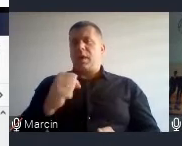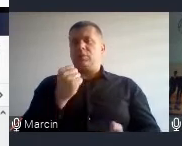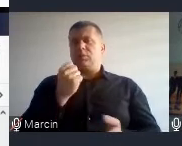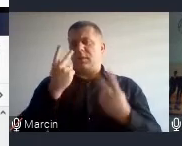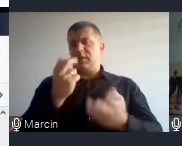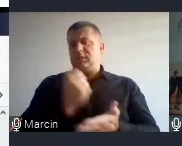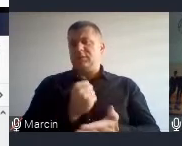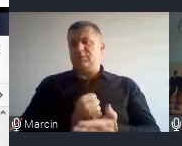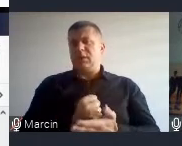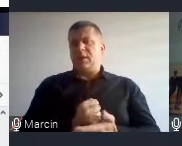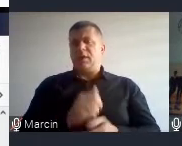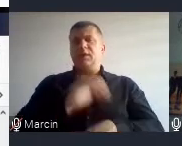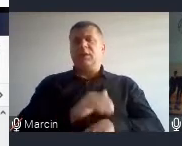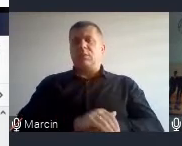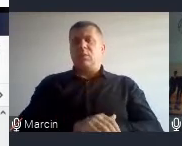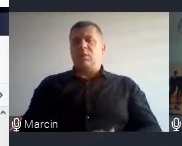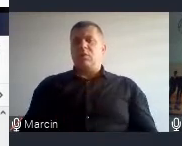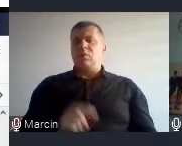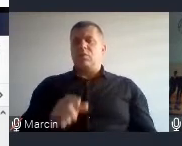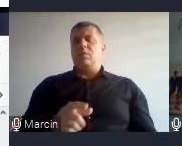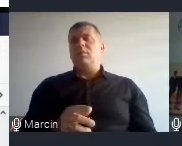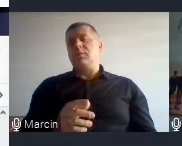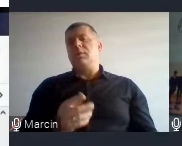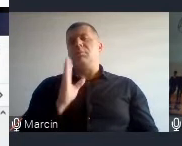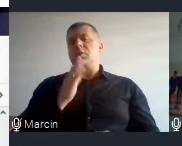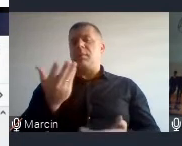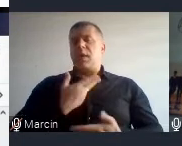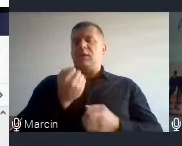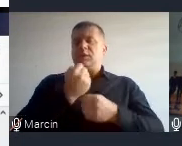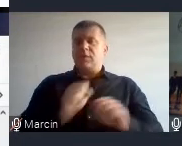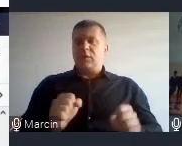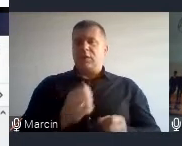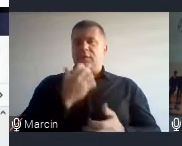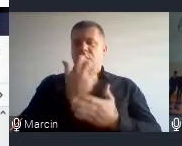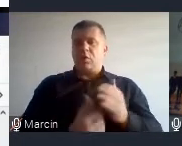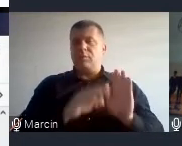związana z zamówieniami to ewentualne zwolnienia ze stosowania procedur.